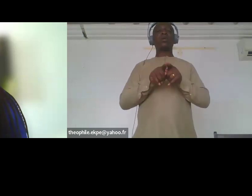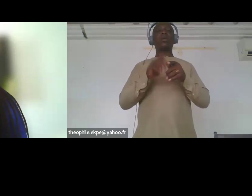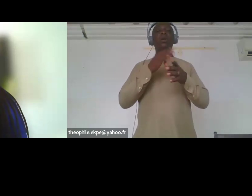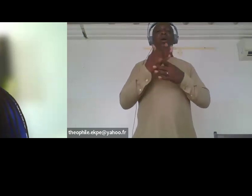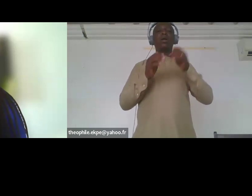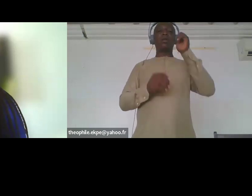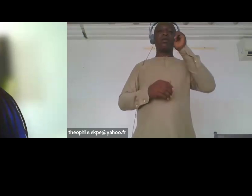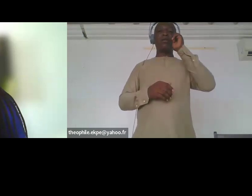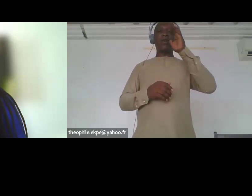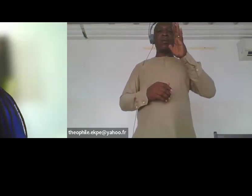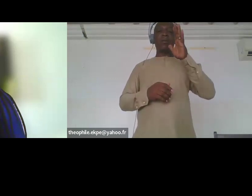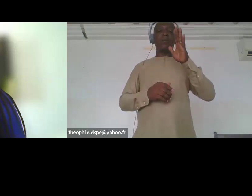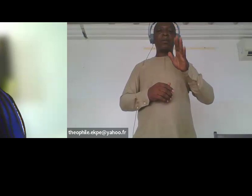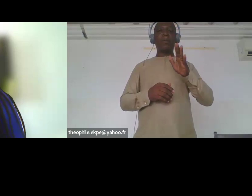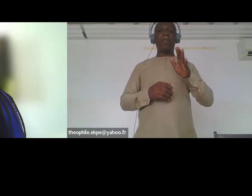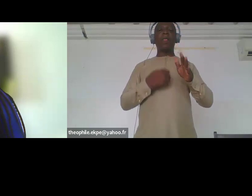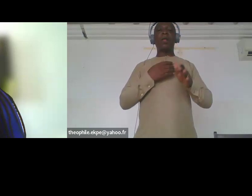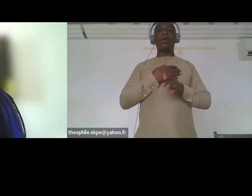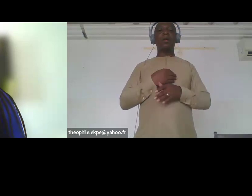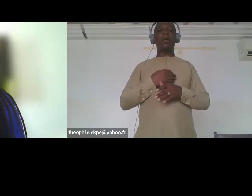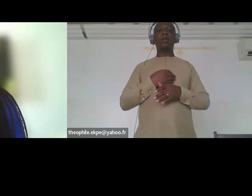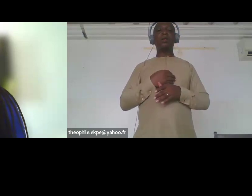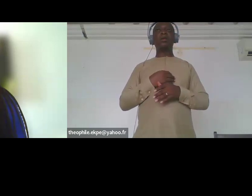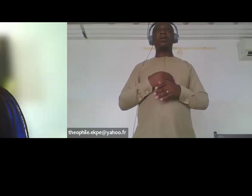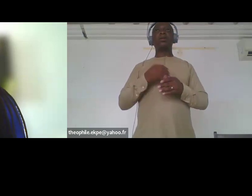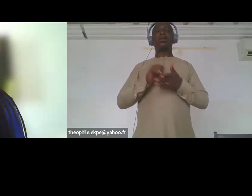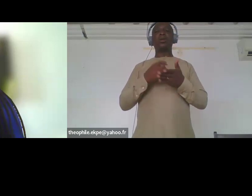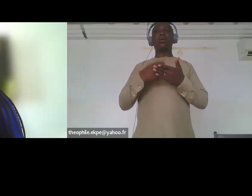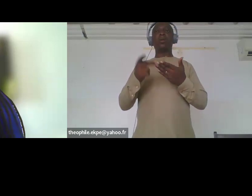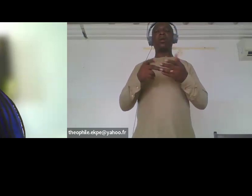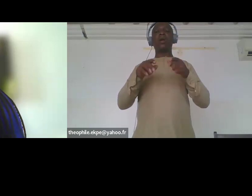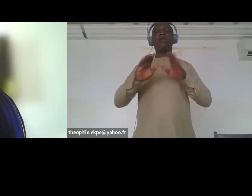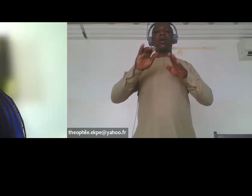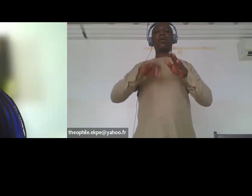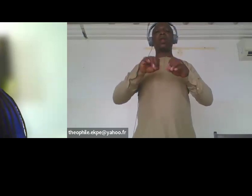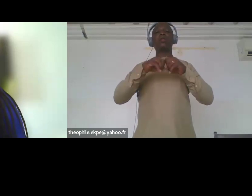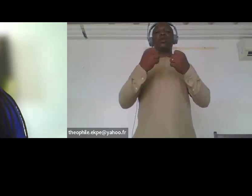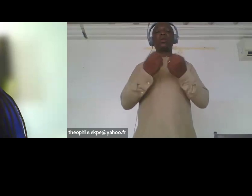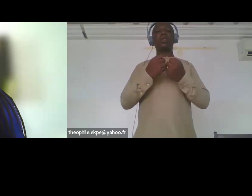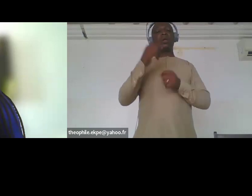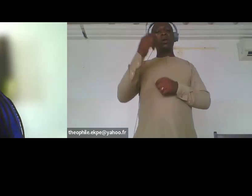femmes évidemment le patriarchat fait que la société ne pense pas qu'une femme